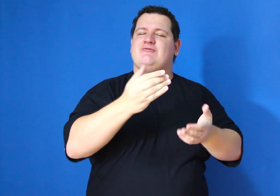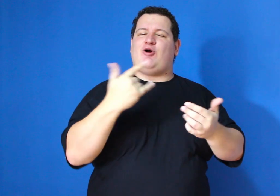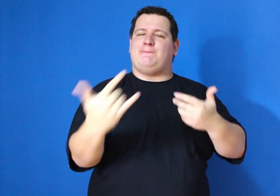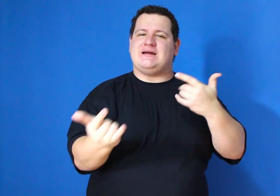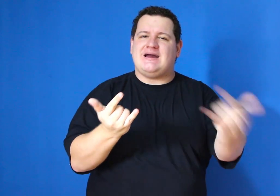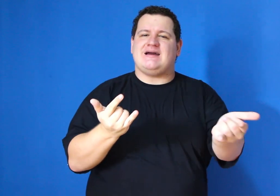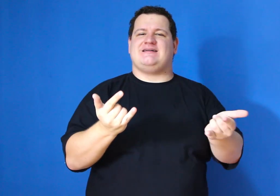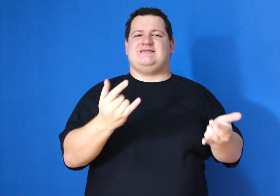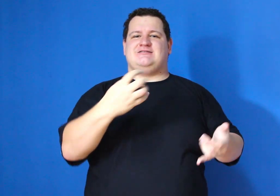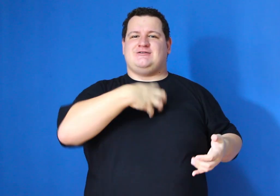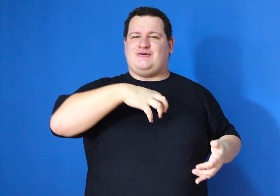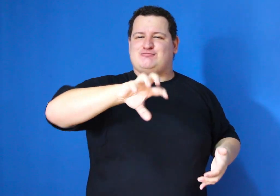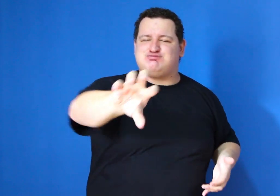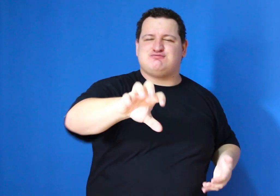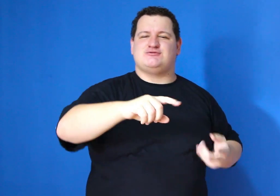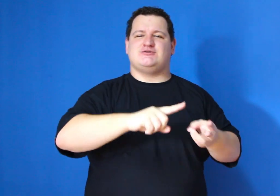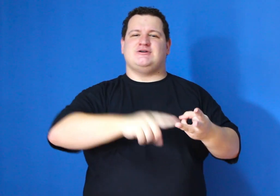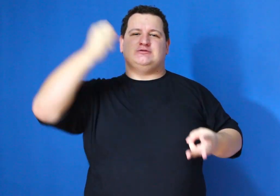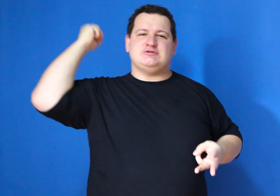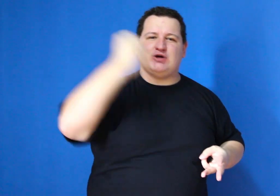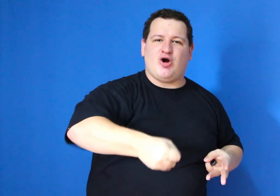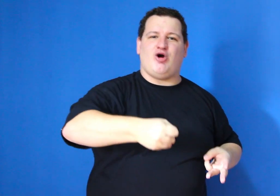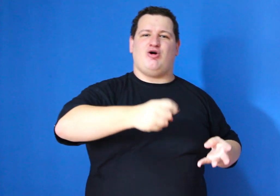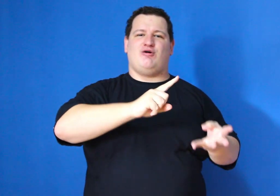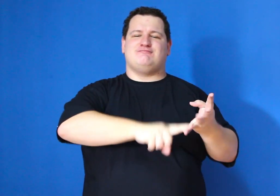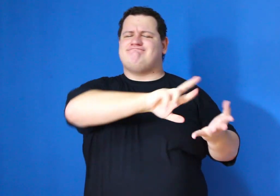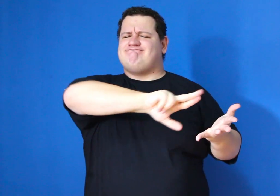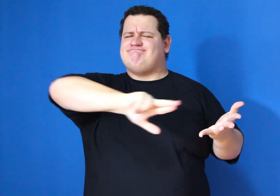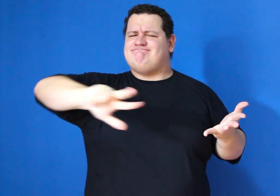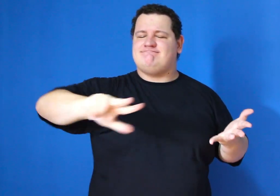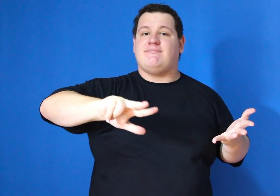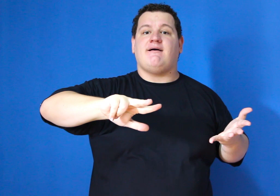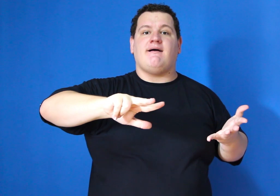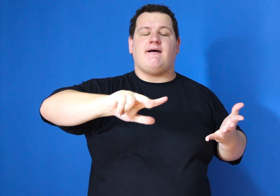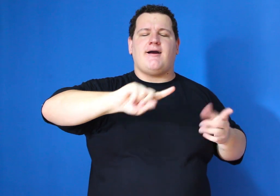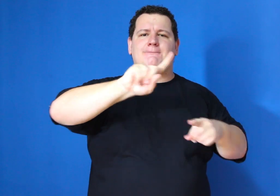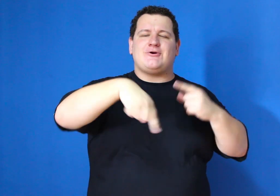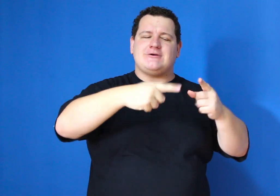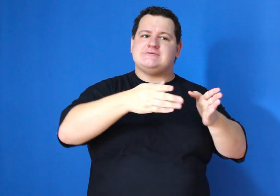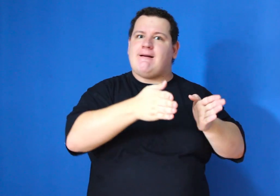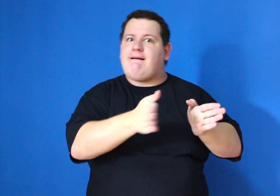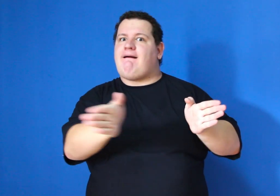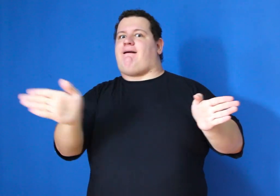comecei a ler Homem-Aranha, Homem de Ferro e Thor.